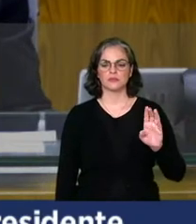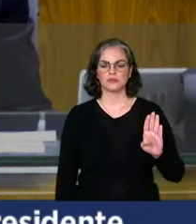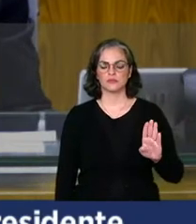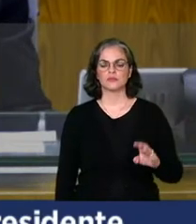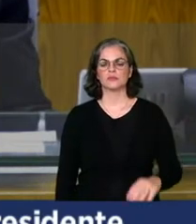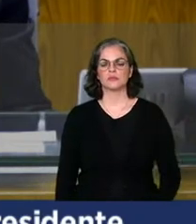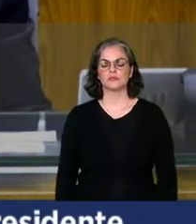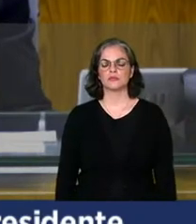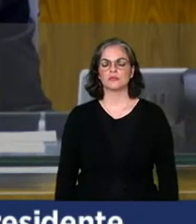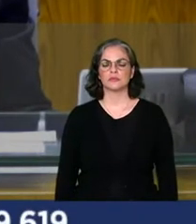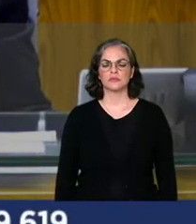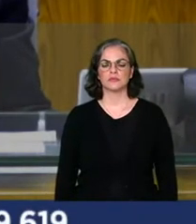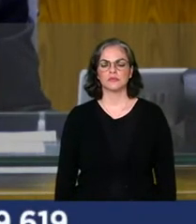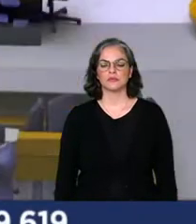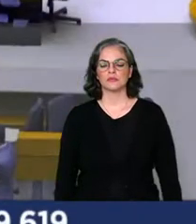DA MAIORIA? MDB SEGUE. PSDB, DEPUTADO ADOLFO.